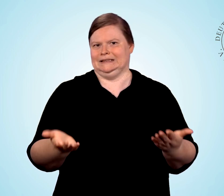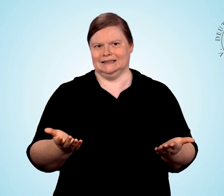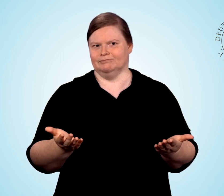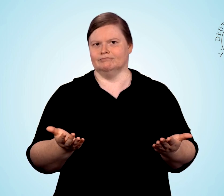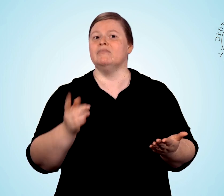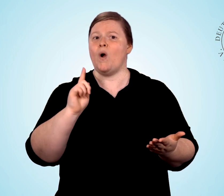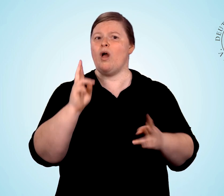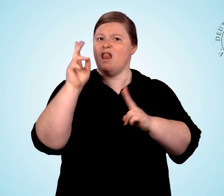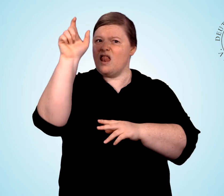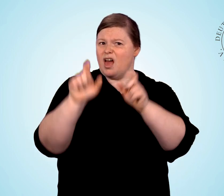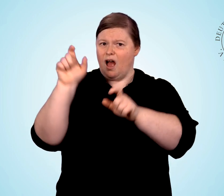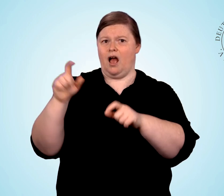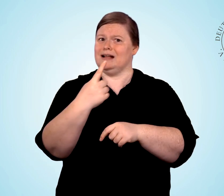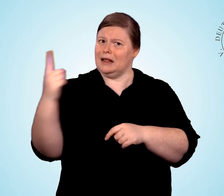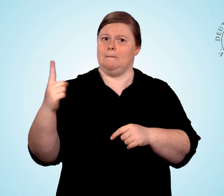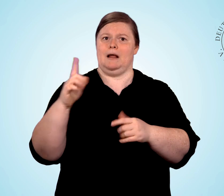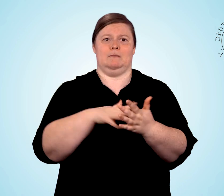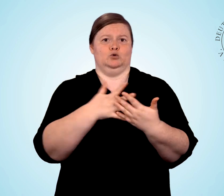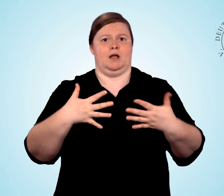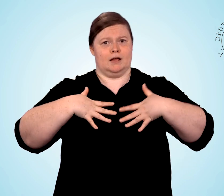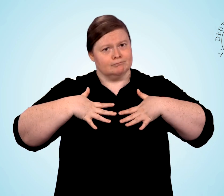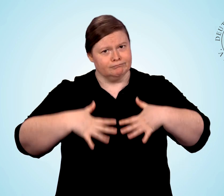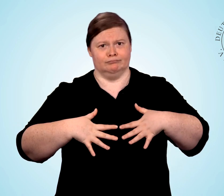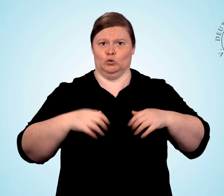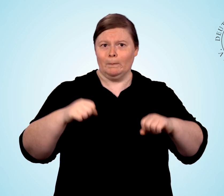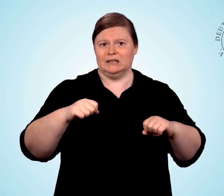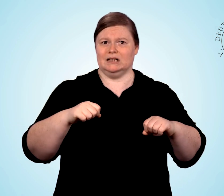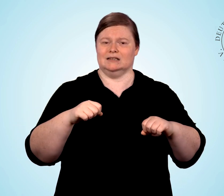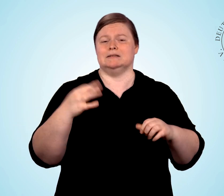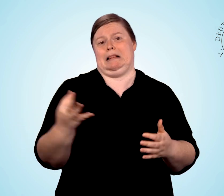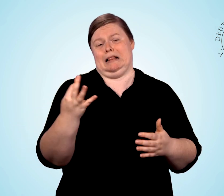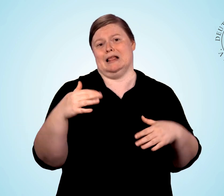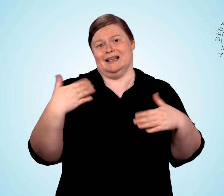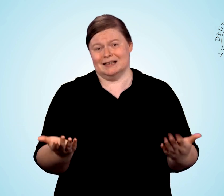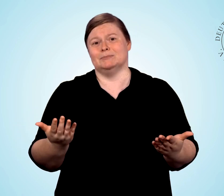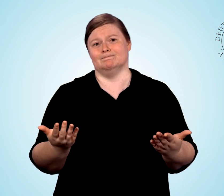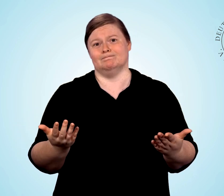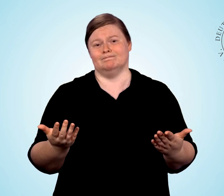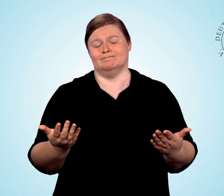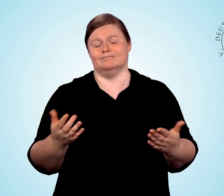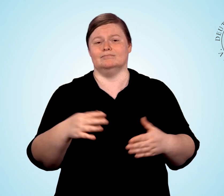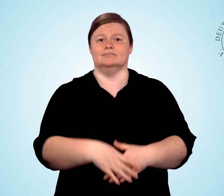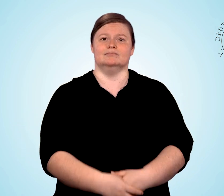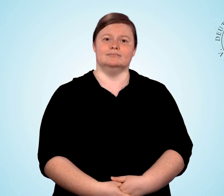und es gibt kaum Lehrer, welche die Deutsche Gebärdensprache ausreichend beherrschen.